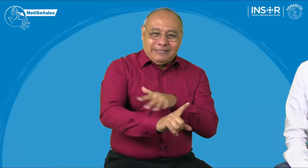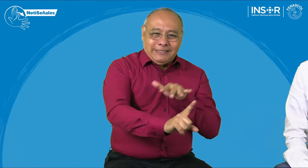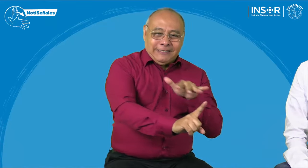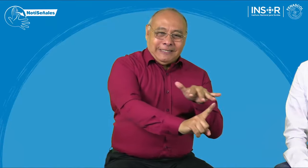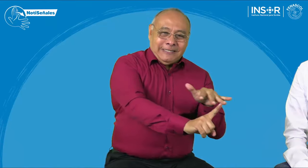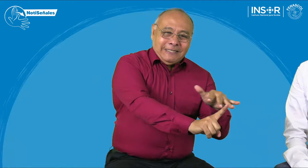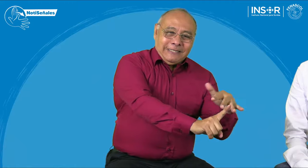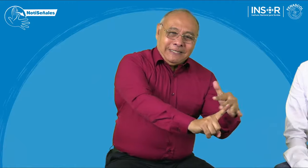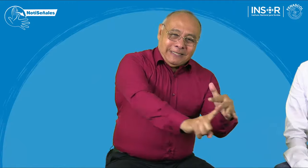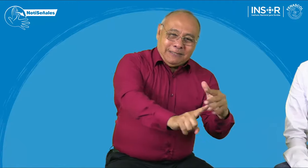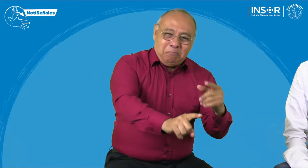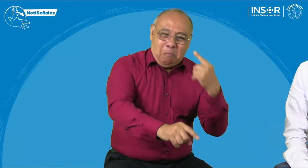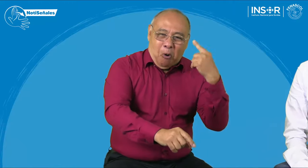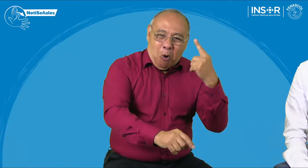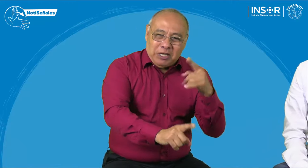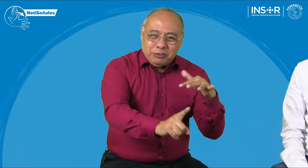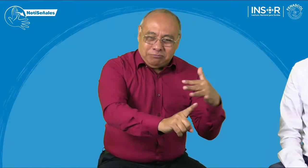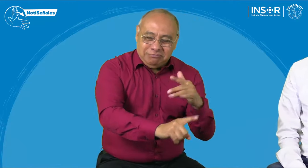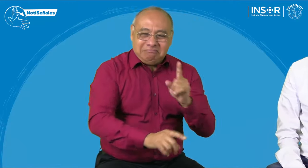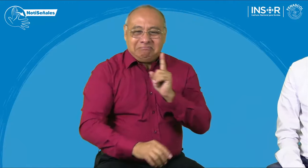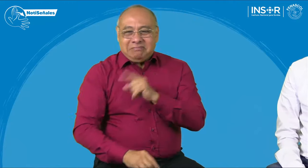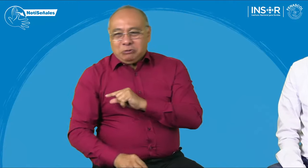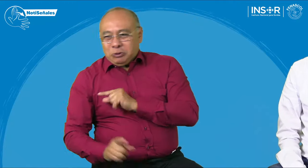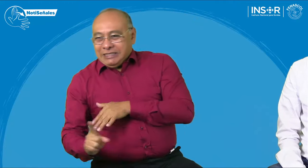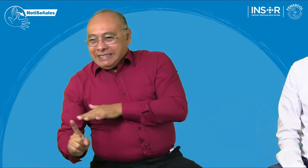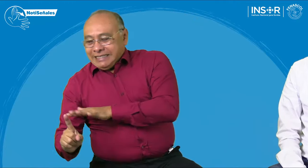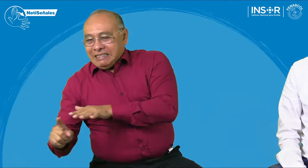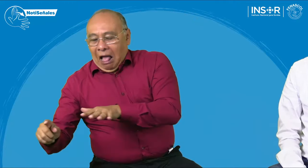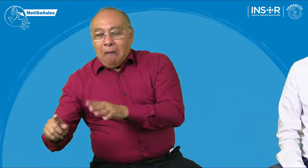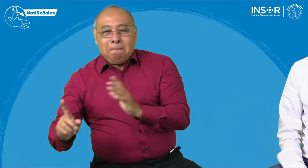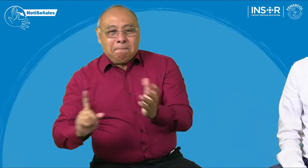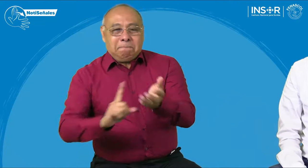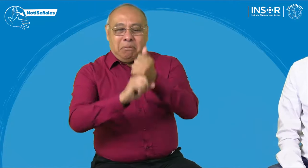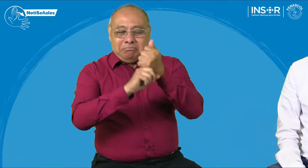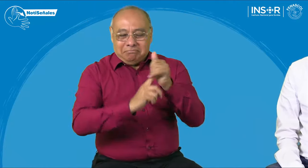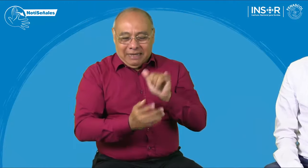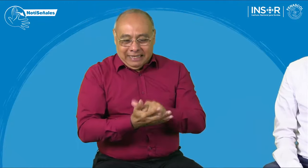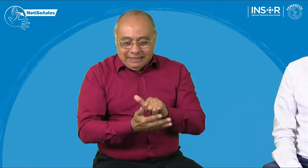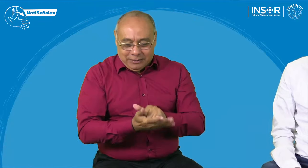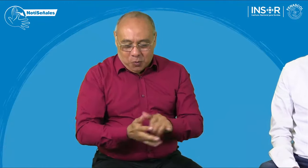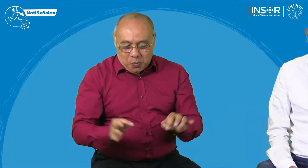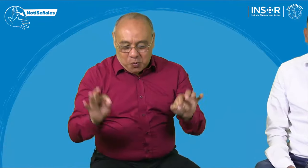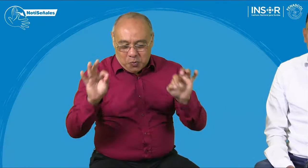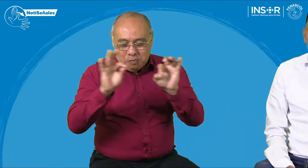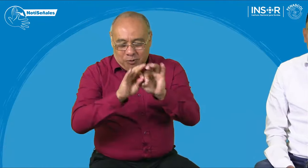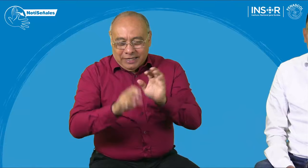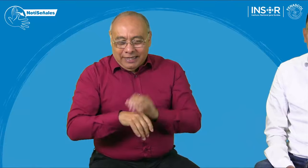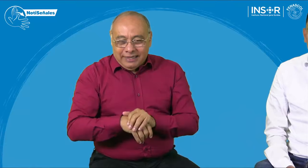no escuchaba esas necesidades de la comunidad y tras hacer